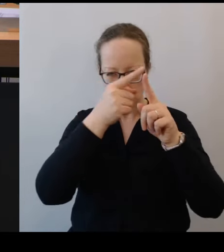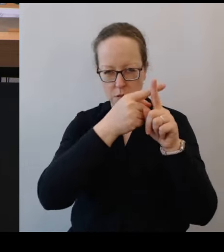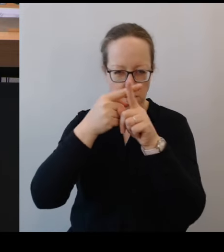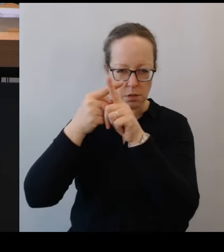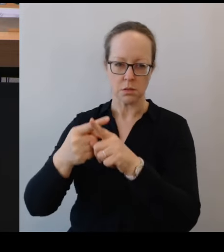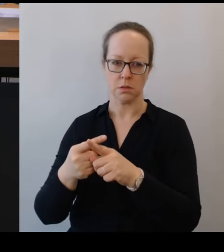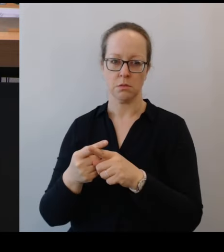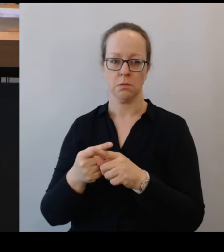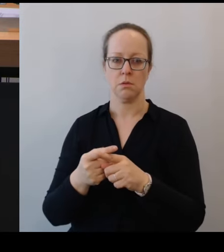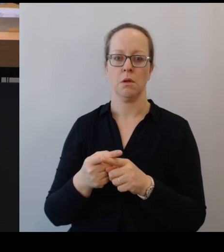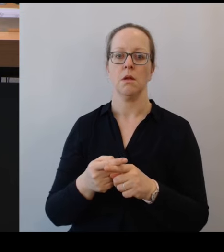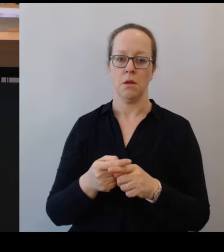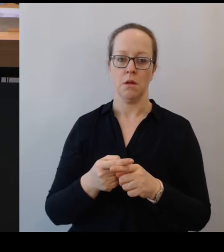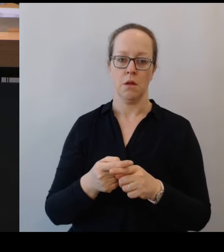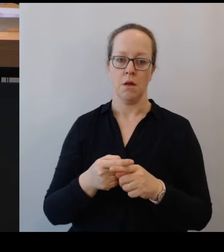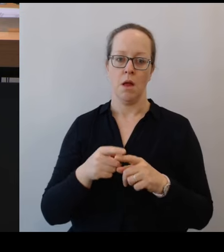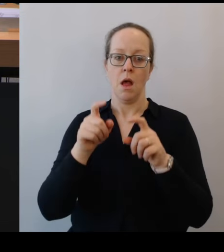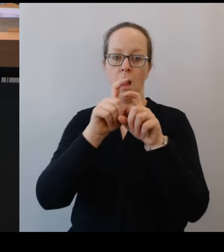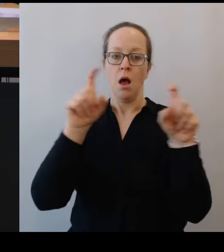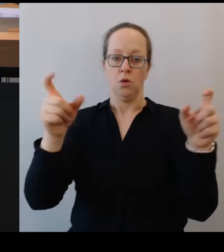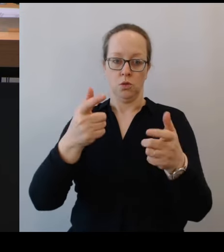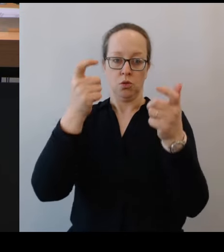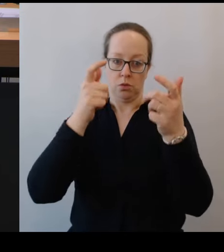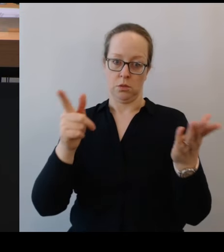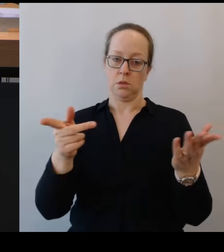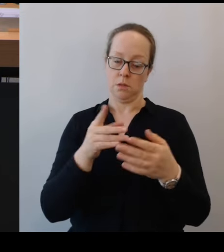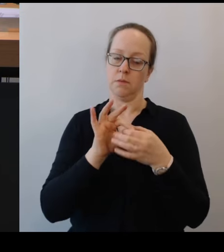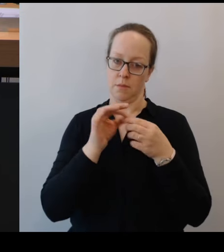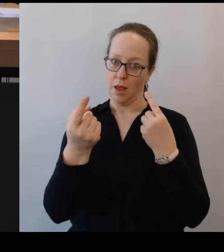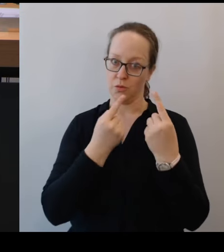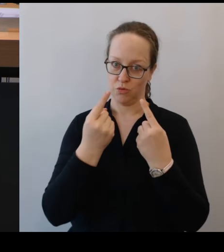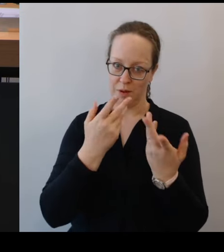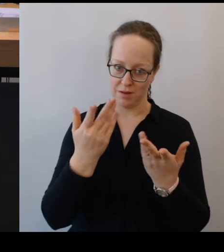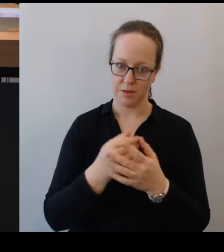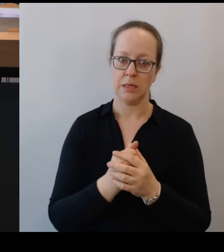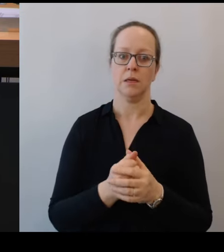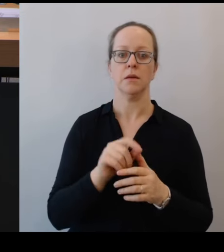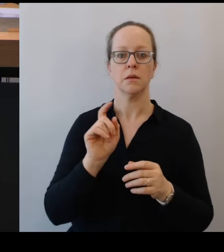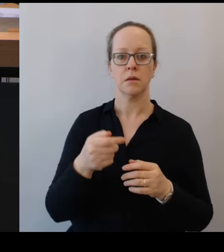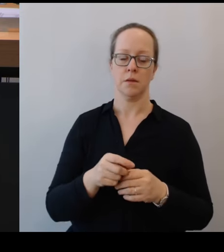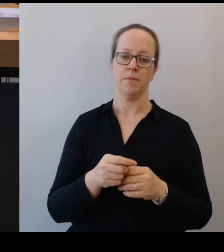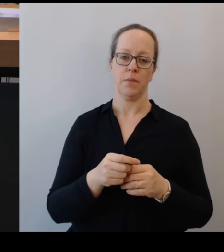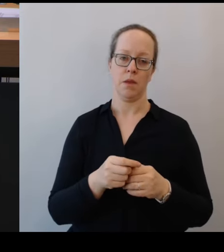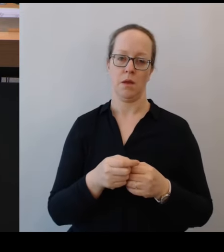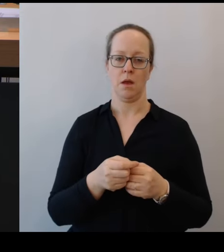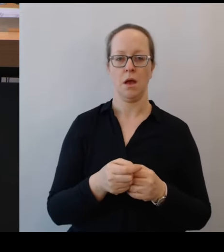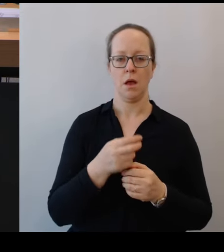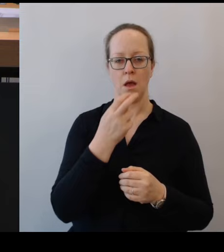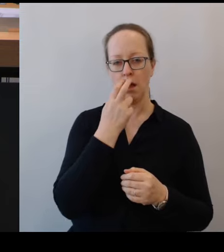Das Azubiwerk kann nur ein kleiner Baustein von vielen sein. Ich bedanke mich für die Aufmerksamkeit und freue mich, wie